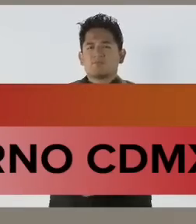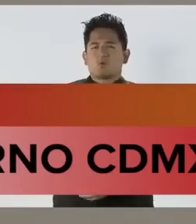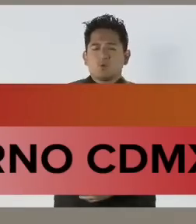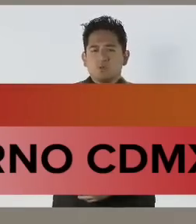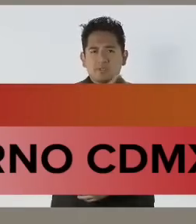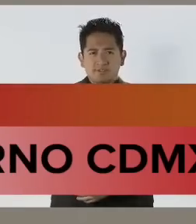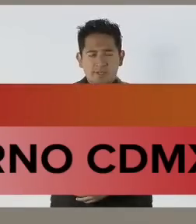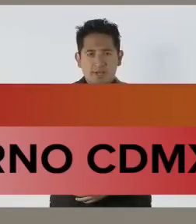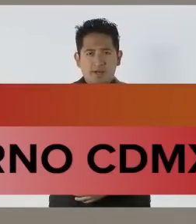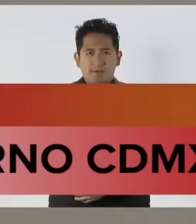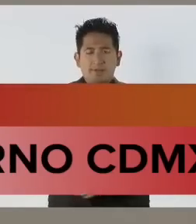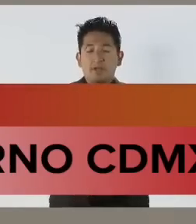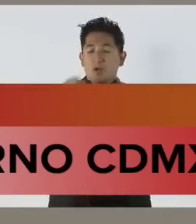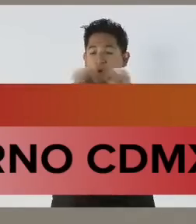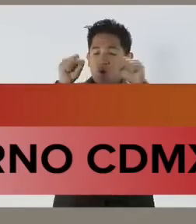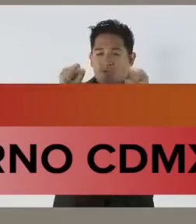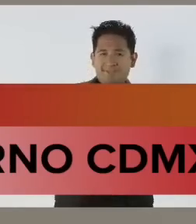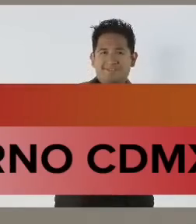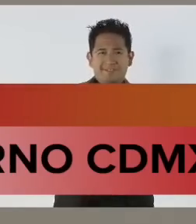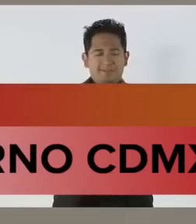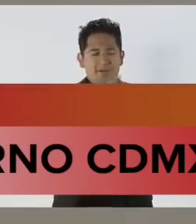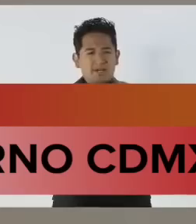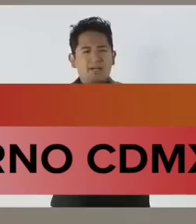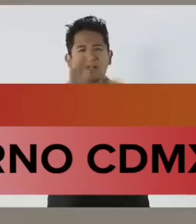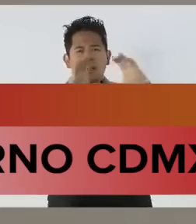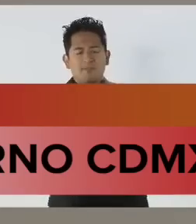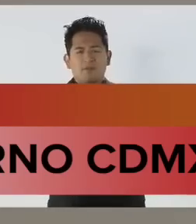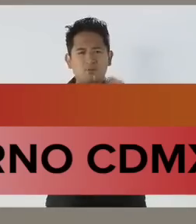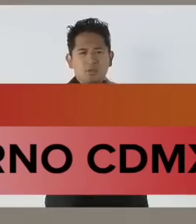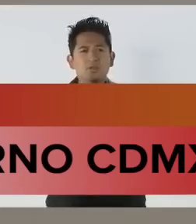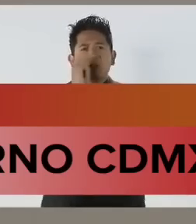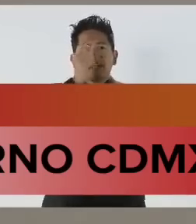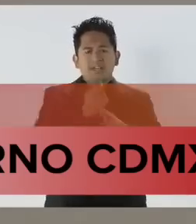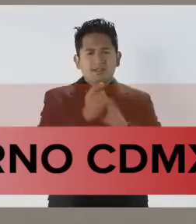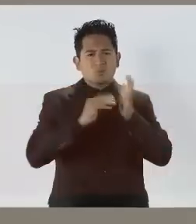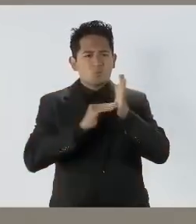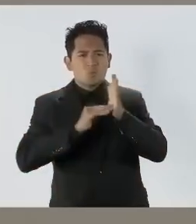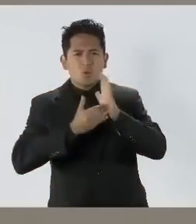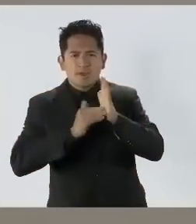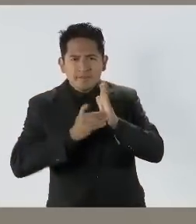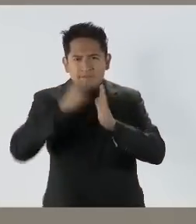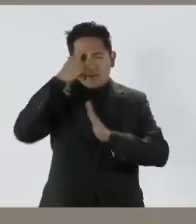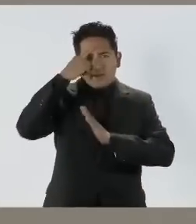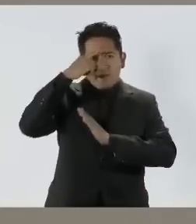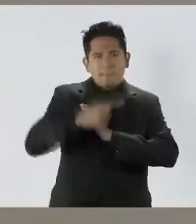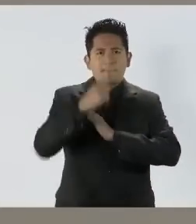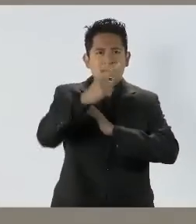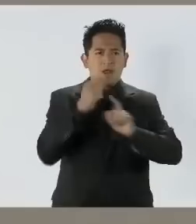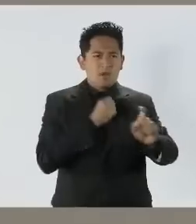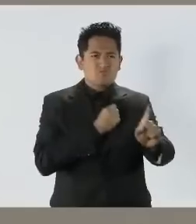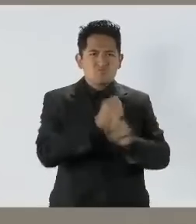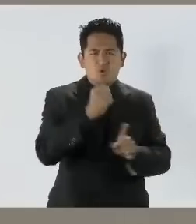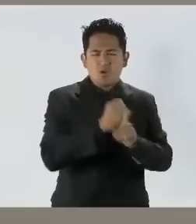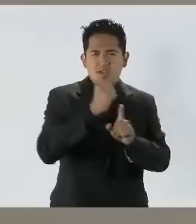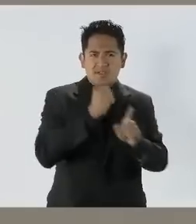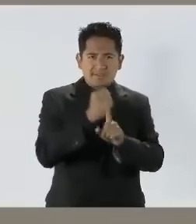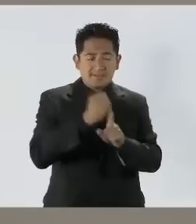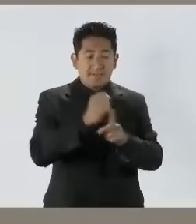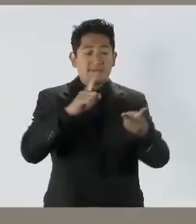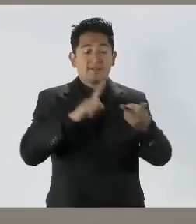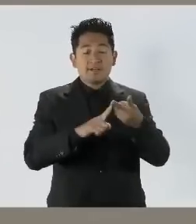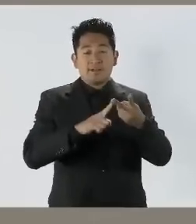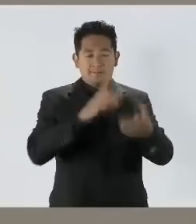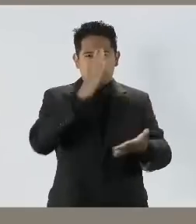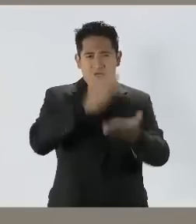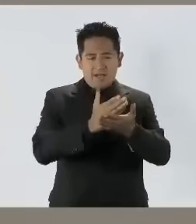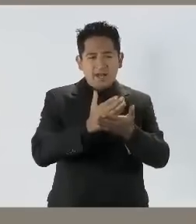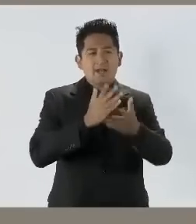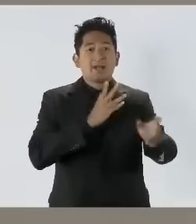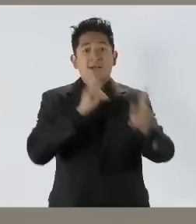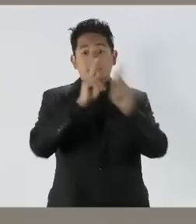cuidados son también una estrategia de prevención de la violencia y la construcción de paz creemos